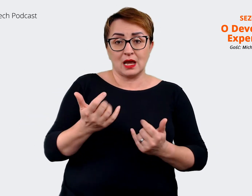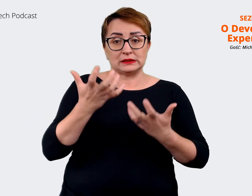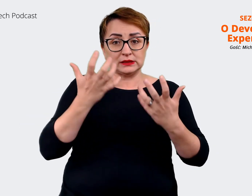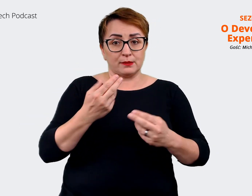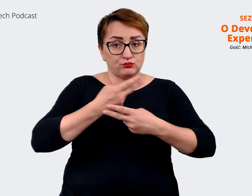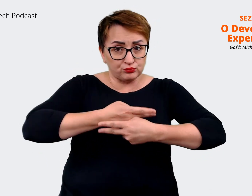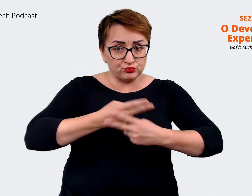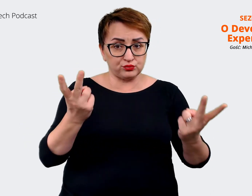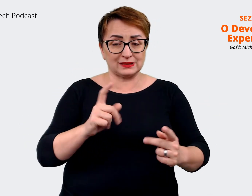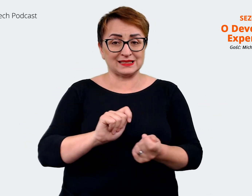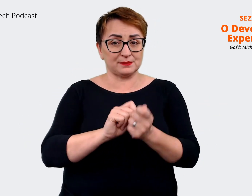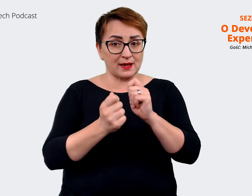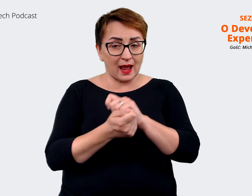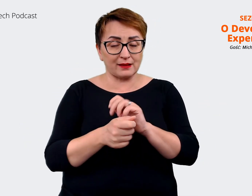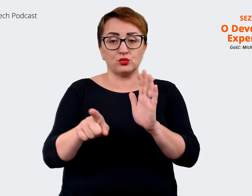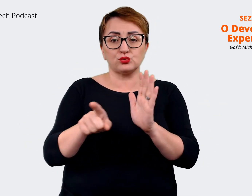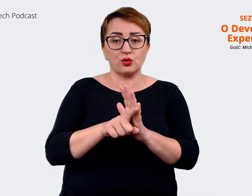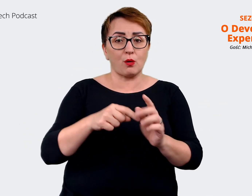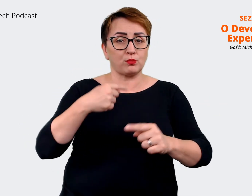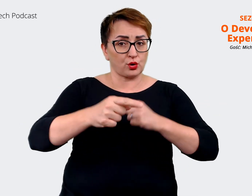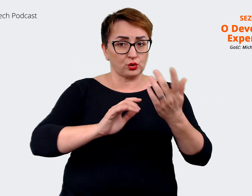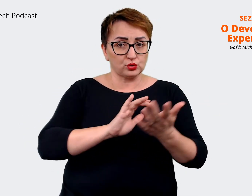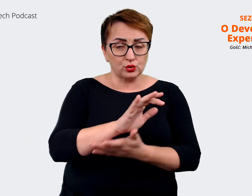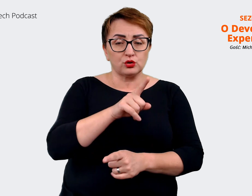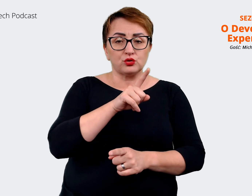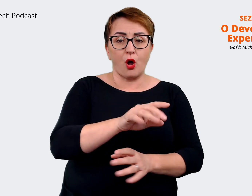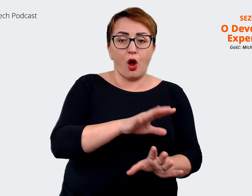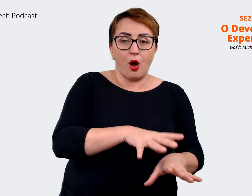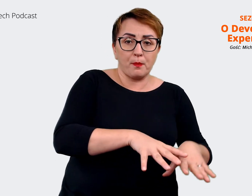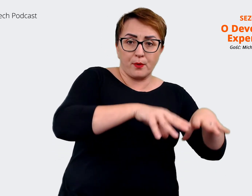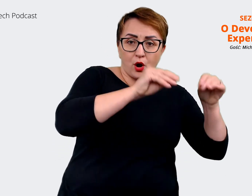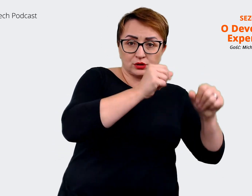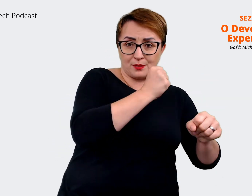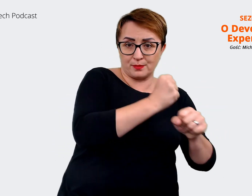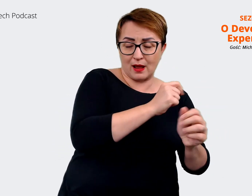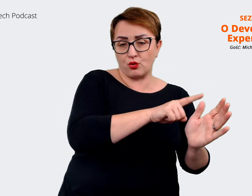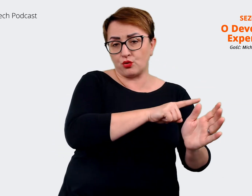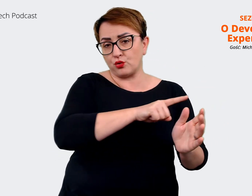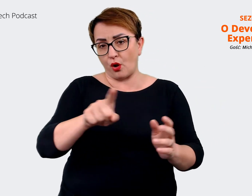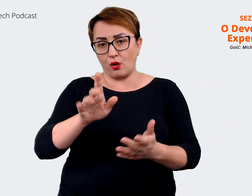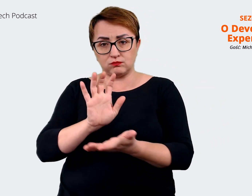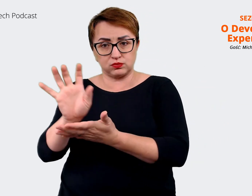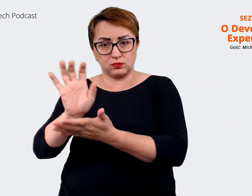to ile tak naprawdę od tego zaczęcia pracy do wypuszczenia czegoś do klienta, ile to zajmuje?